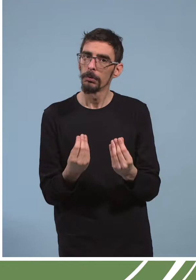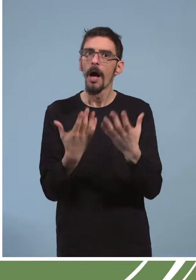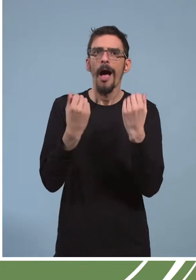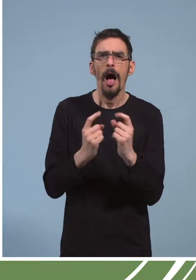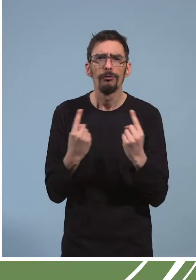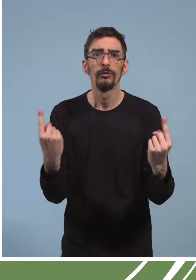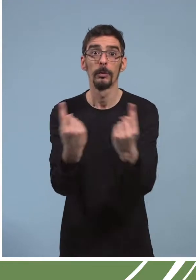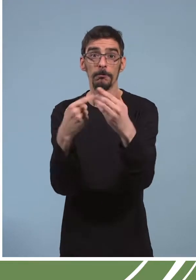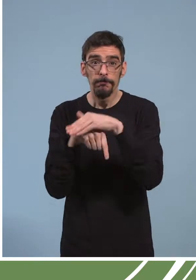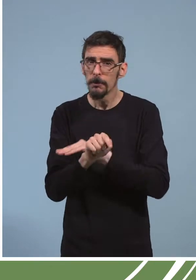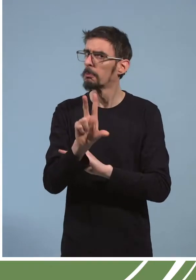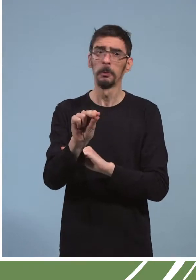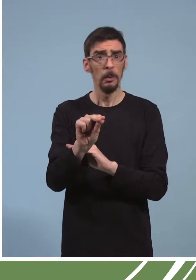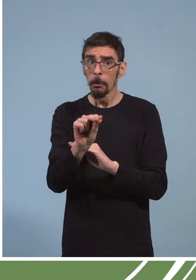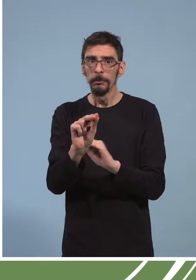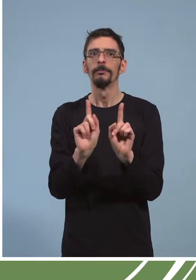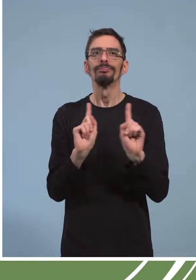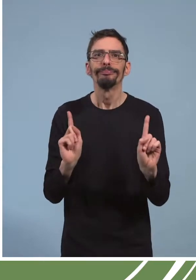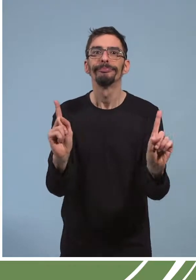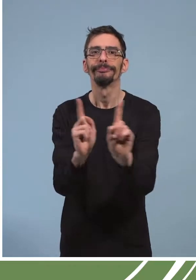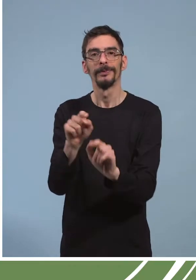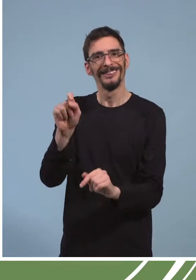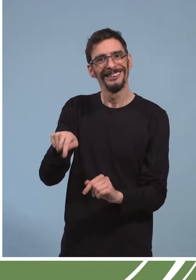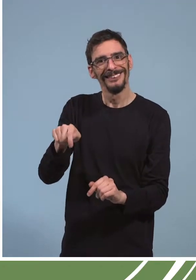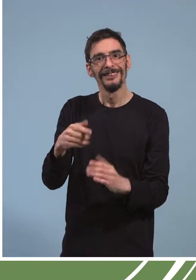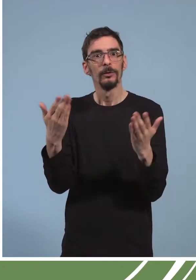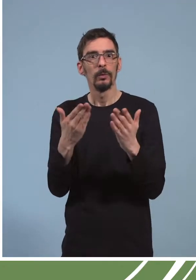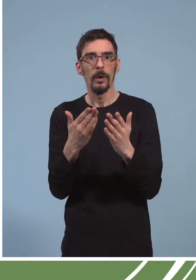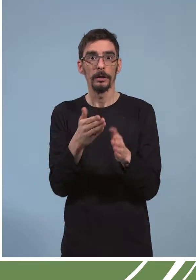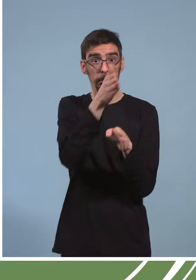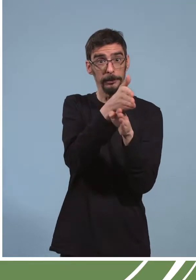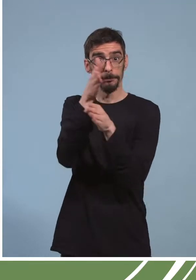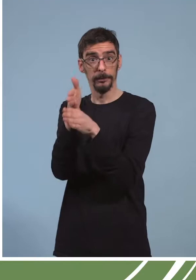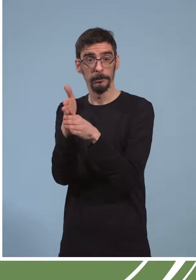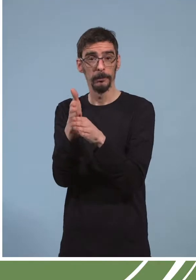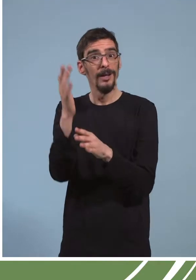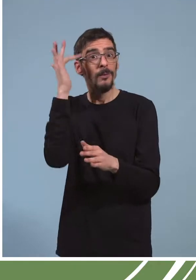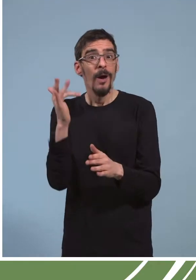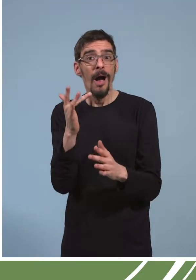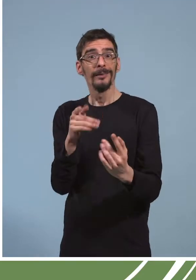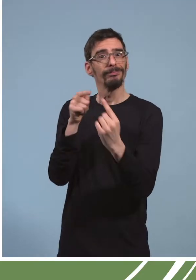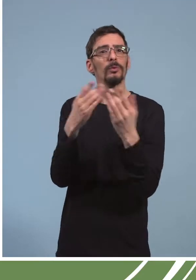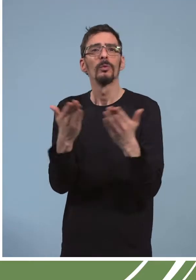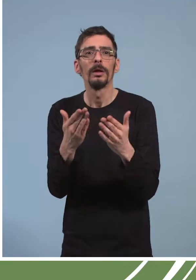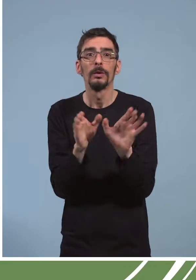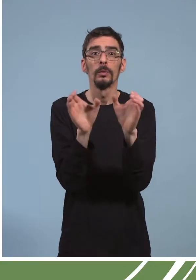Wenn möglich, stelle jeder Gruppe einen Raum zur Verfügung. Wenn nicht, verwende einen Raumteiler und stelle sicher, dass die Gruppen nicht miteinander sprechen können.